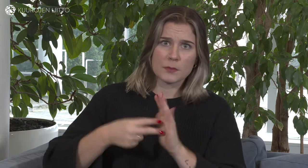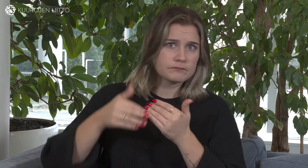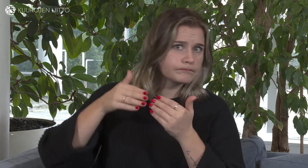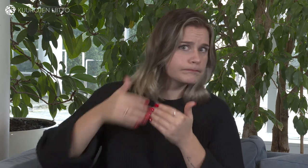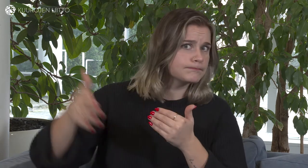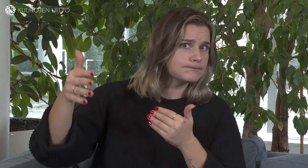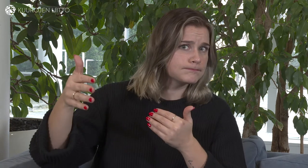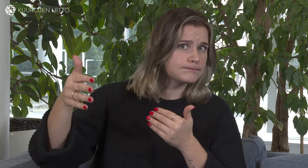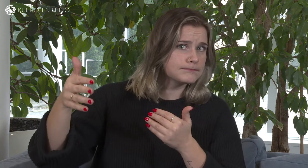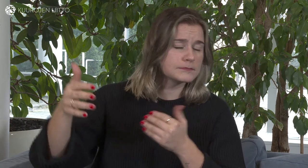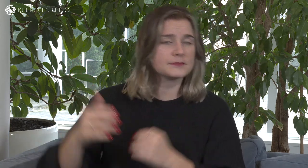jatkoa ajatellen.